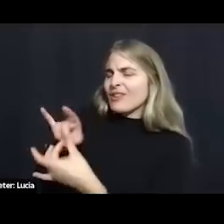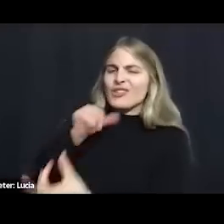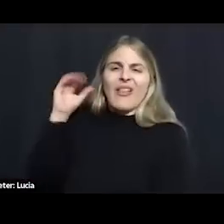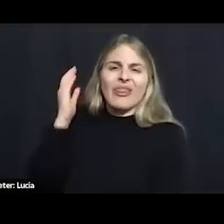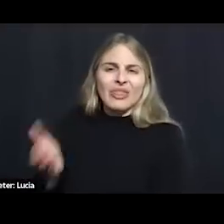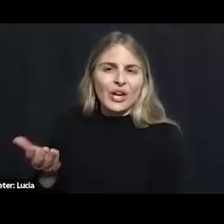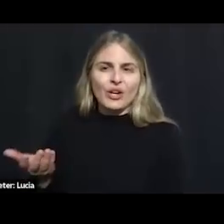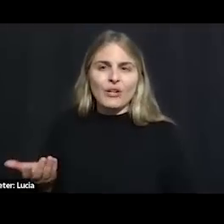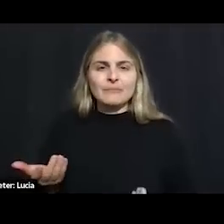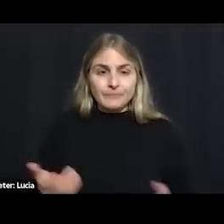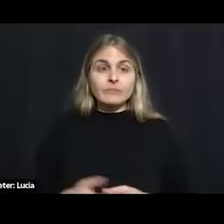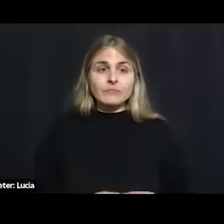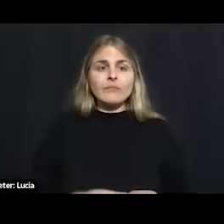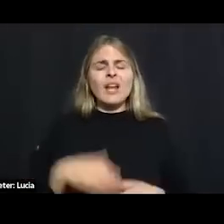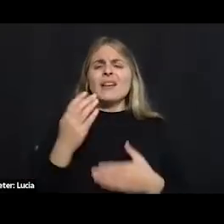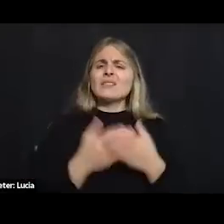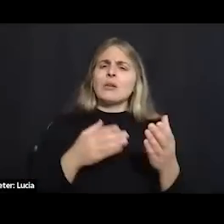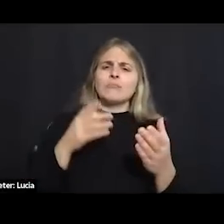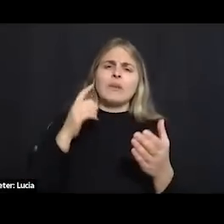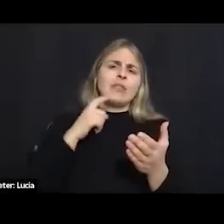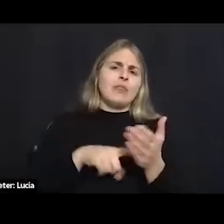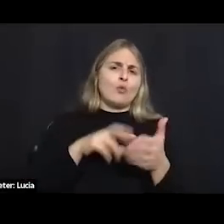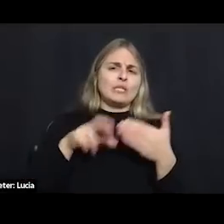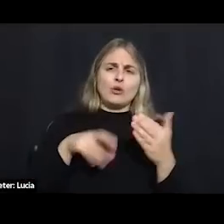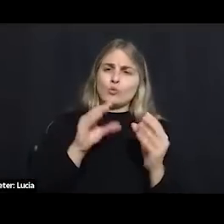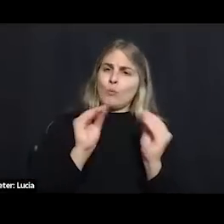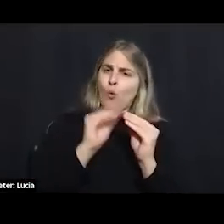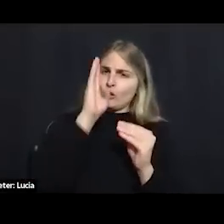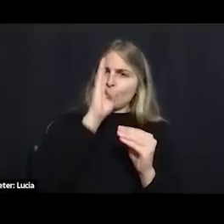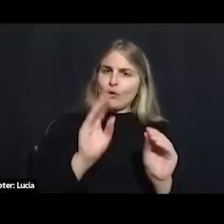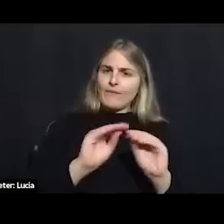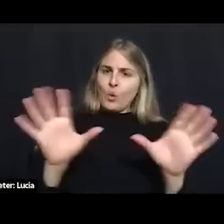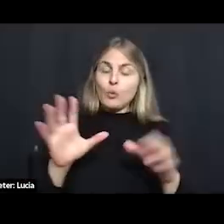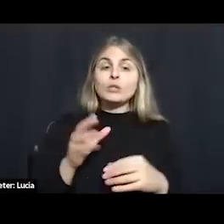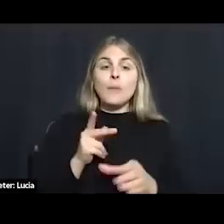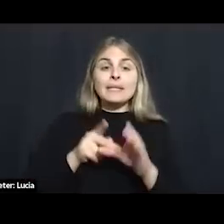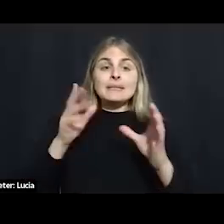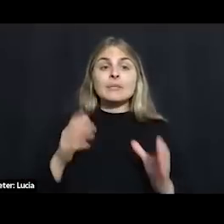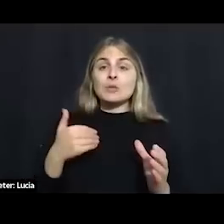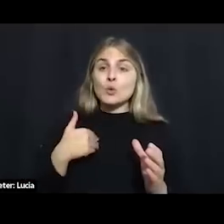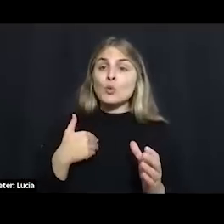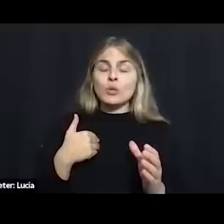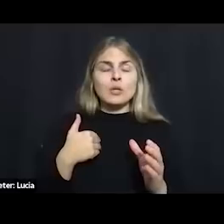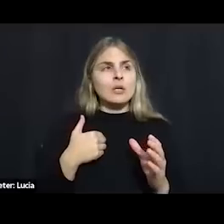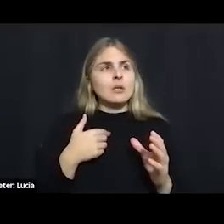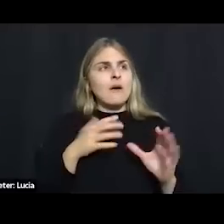Algunos hallazgos fueron más directos. Los participantes que dieron mayor importancia a un grupo de red específico,